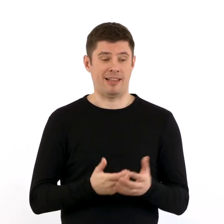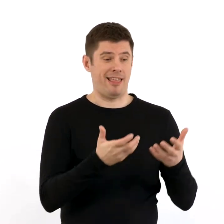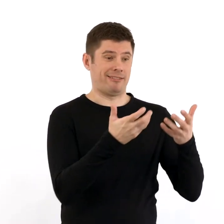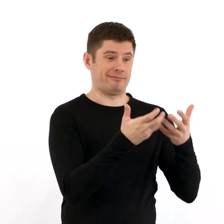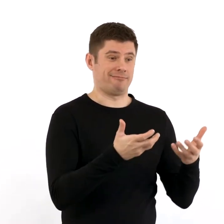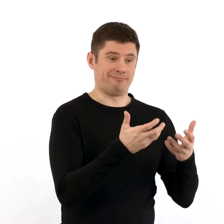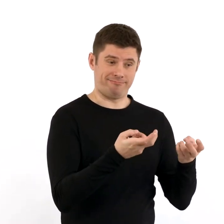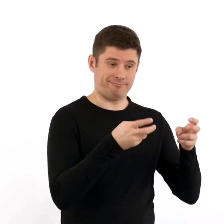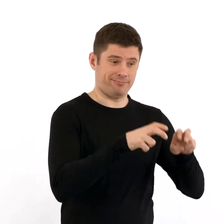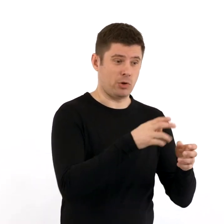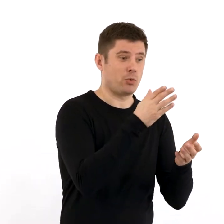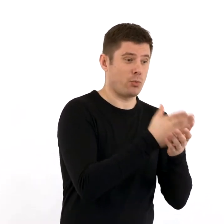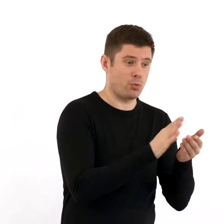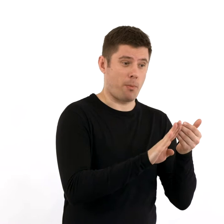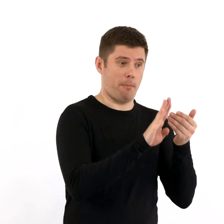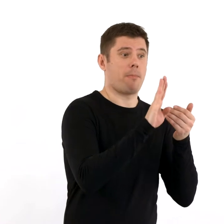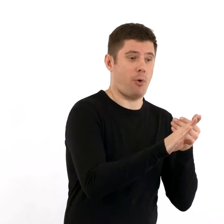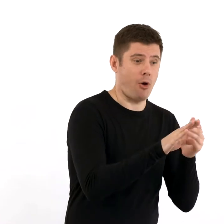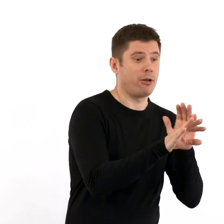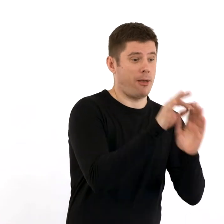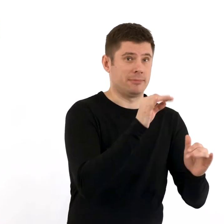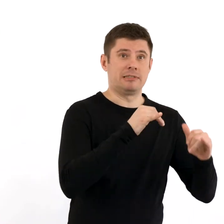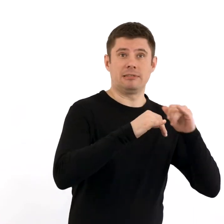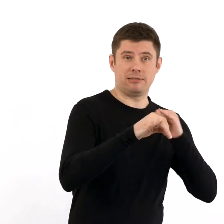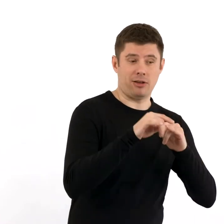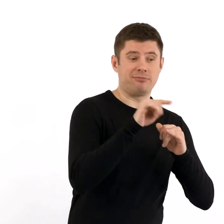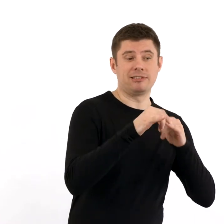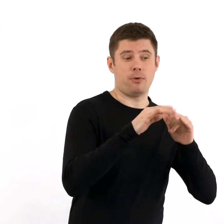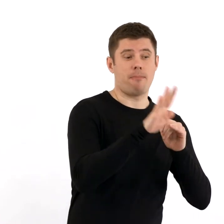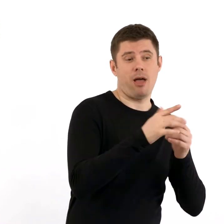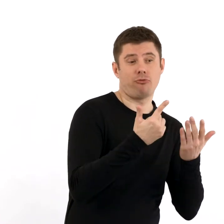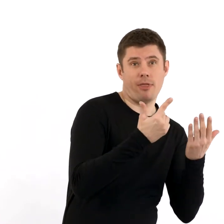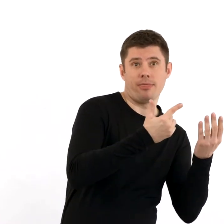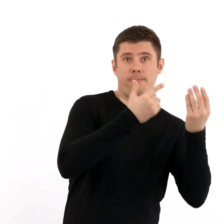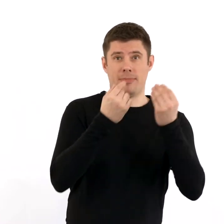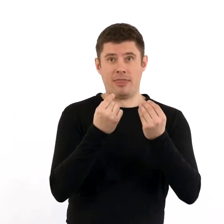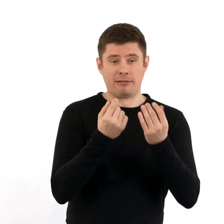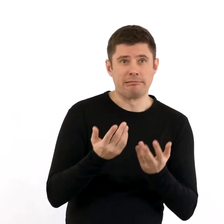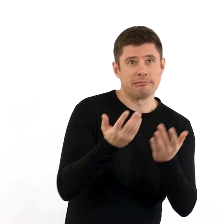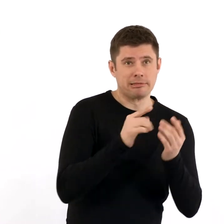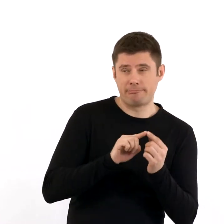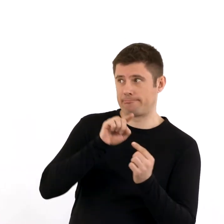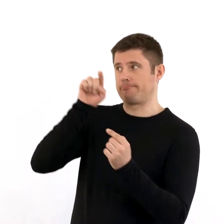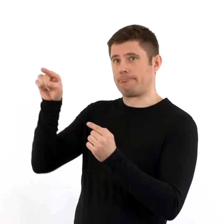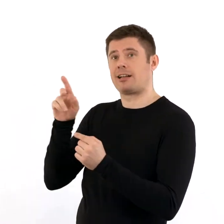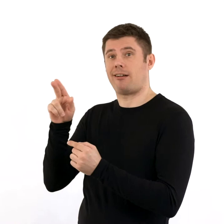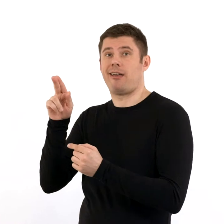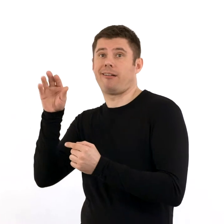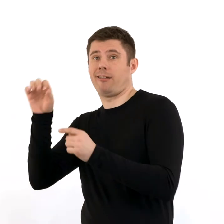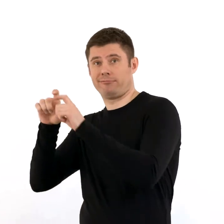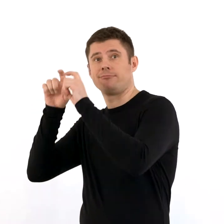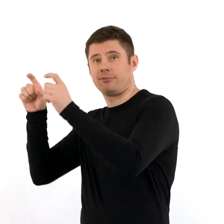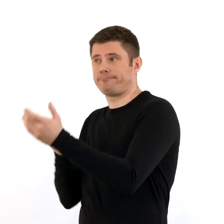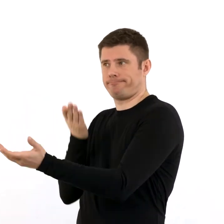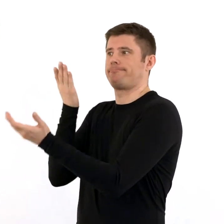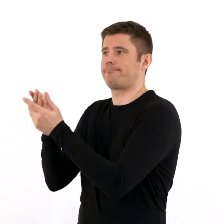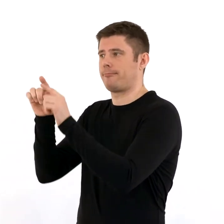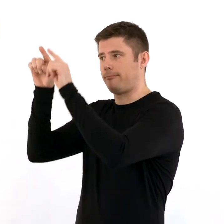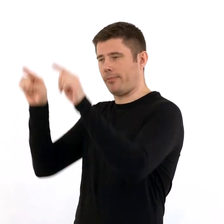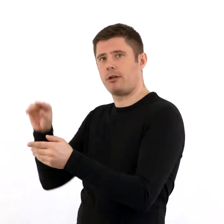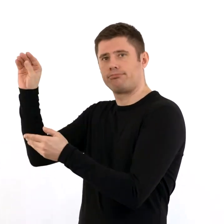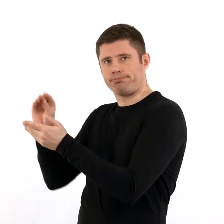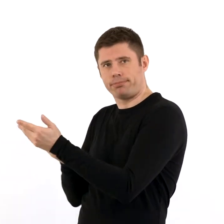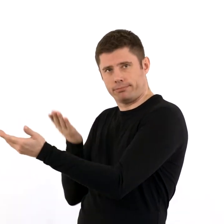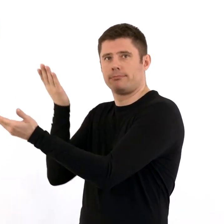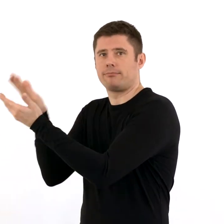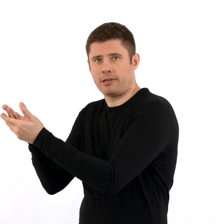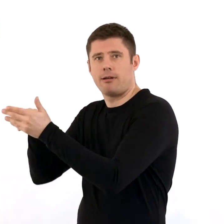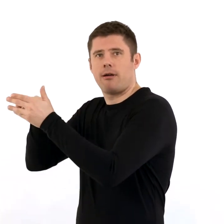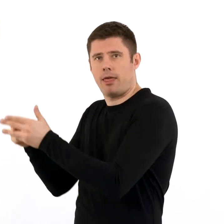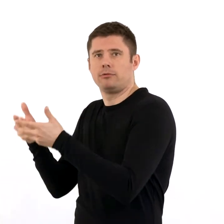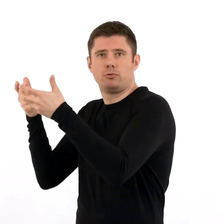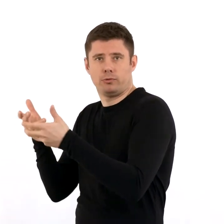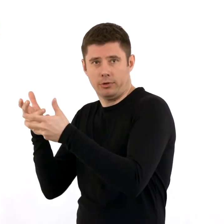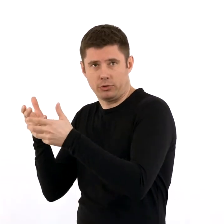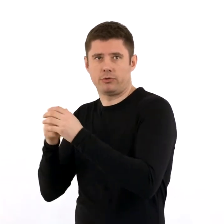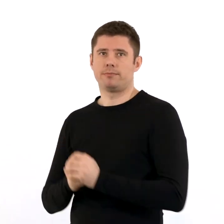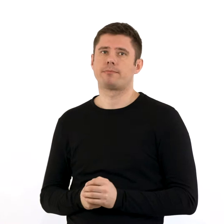Zarząd ma 7 dni od zebrania założycielskiego na złożenie wniosku o rejestrację stowarzyszenia w KRS.